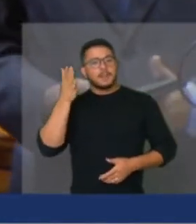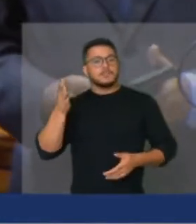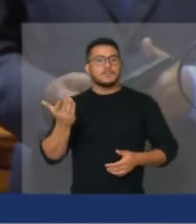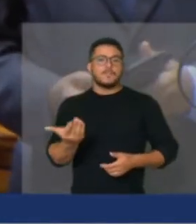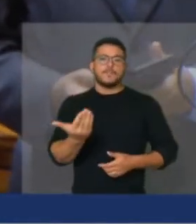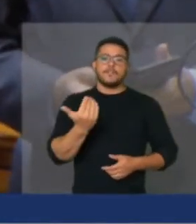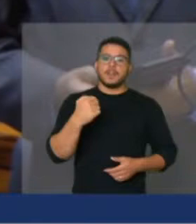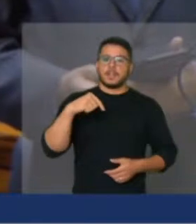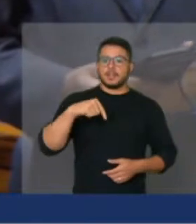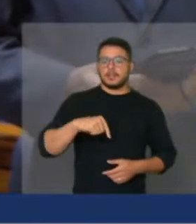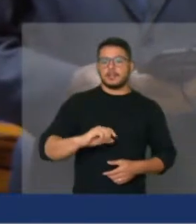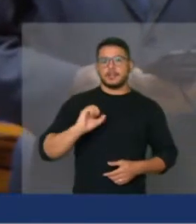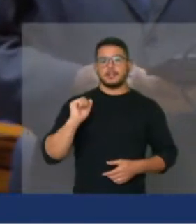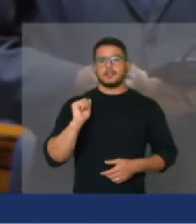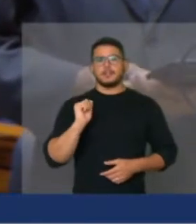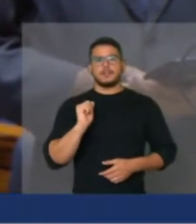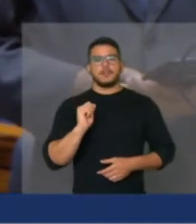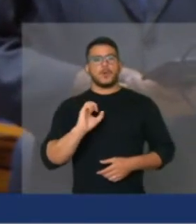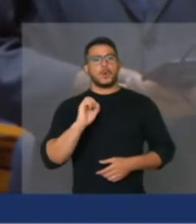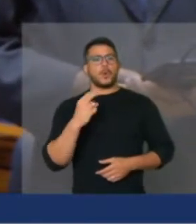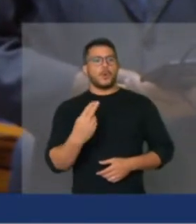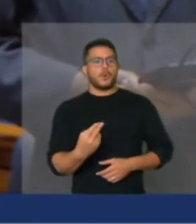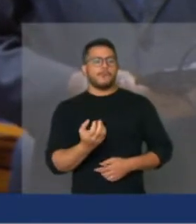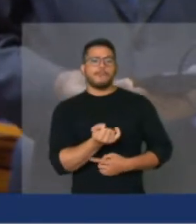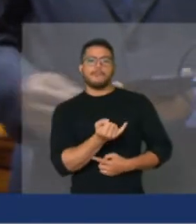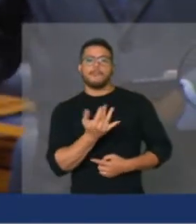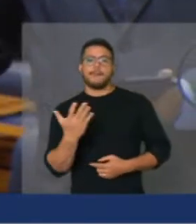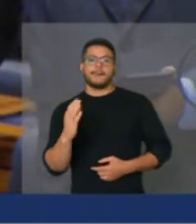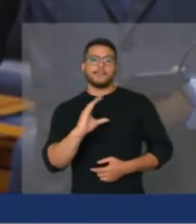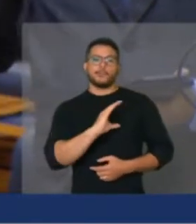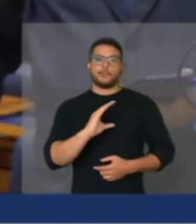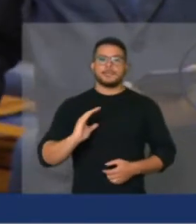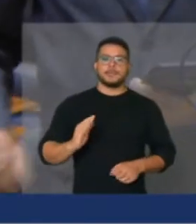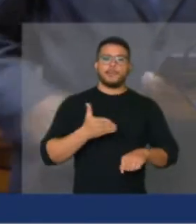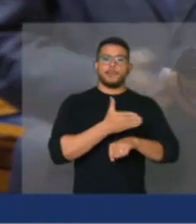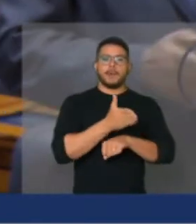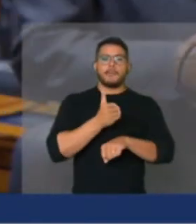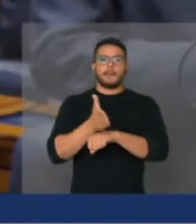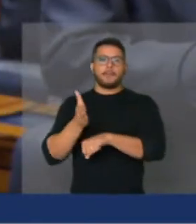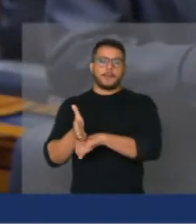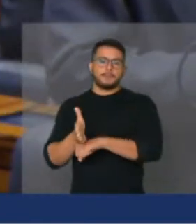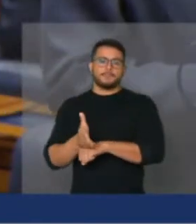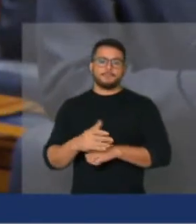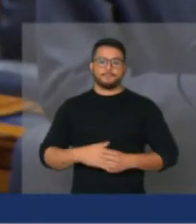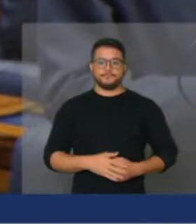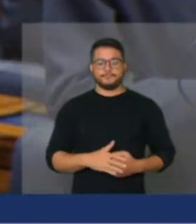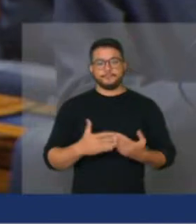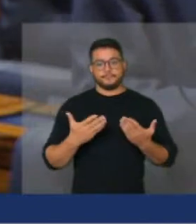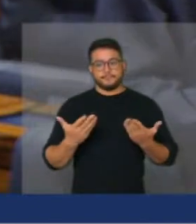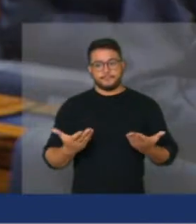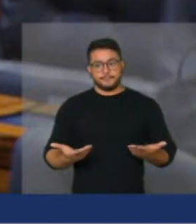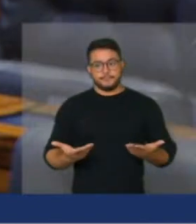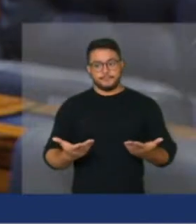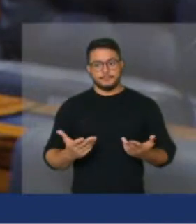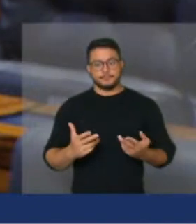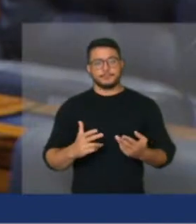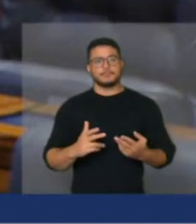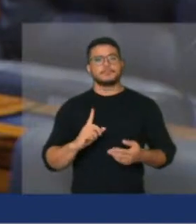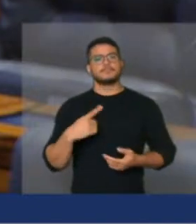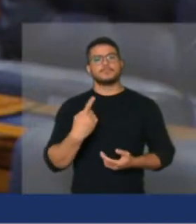COMISSÕES. ENTÃO... POR ENTENDER QUE O MINISTRO PRECISA SIM . [SOA A CAMPAINHA]. PRESTAR